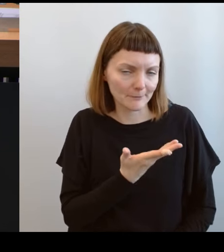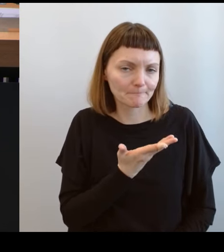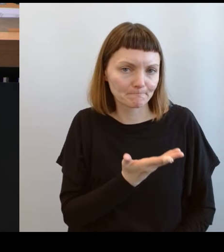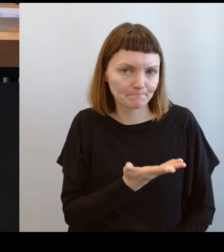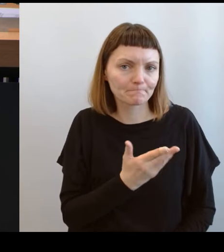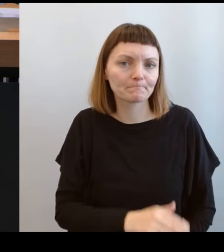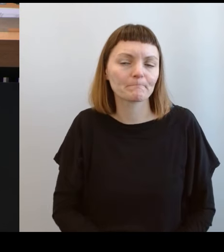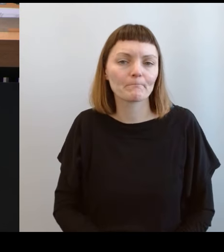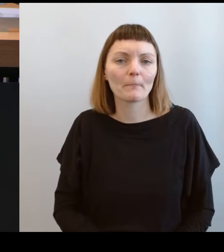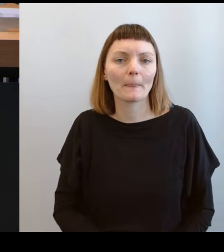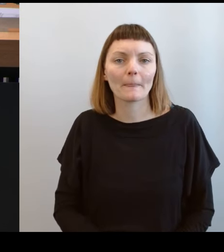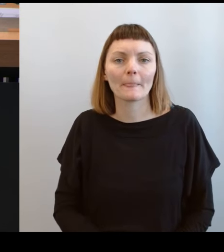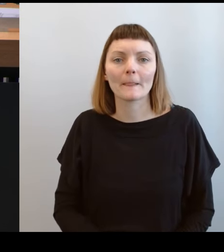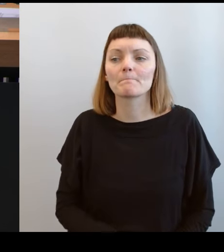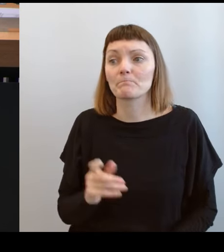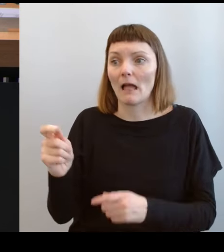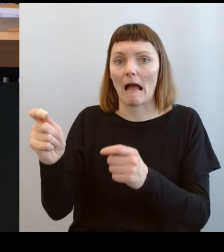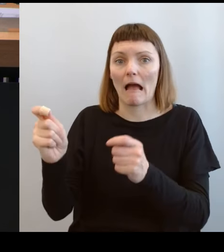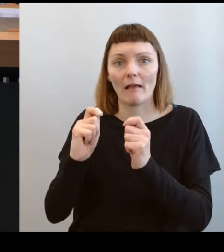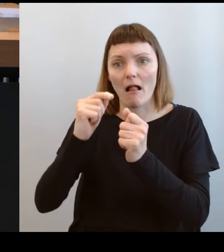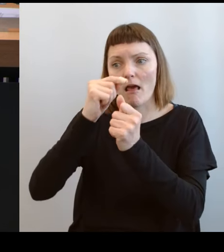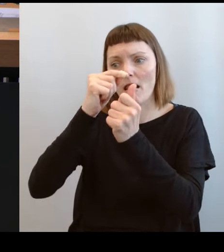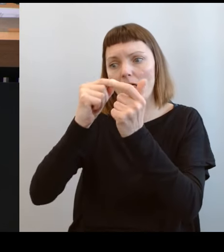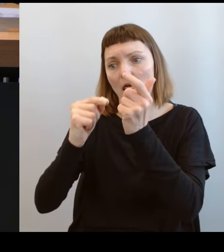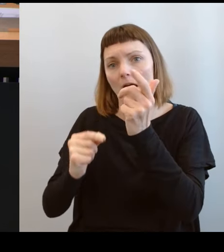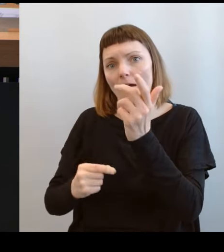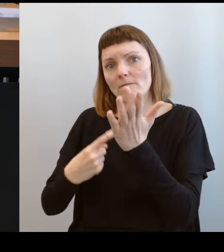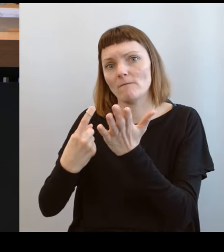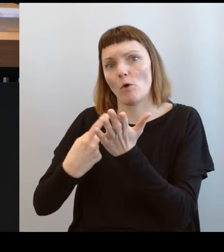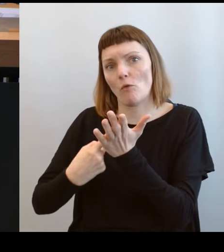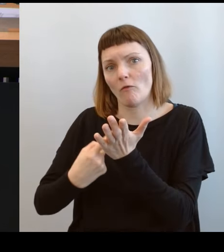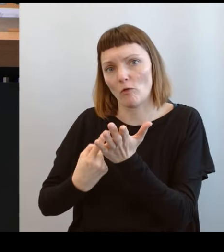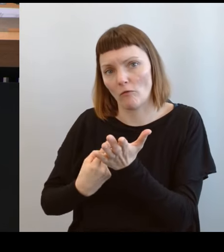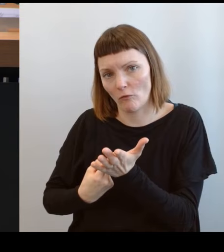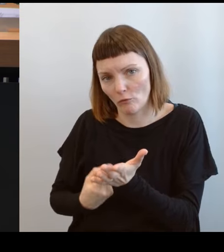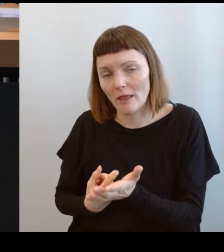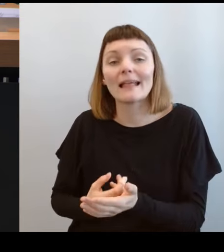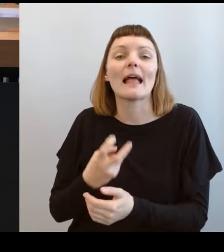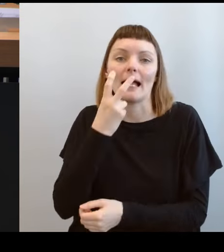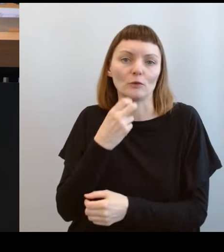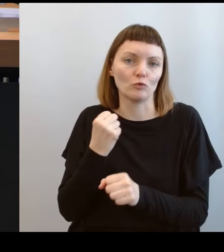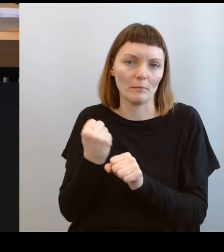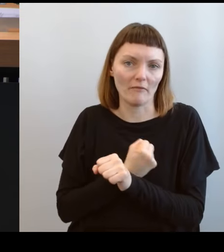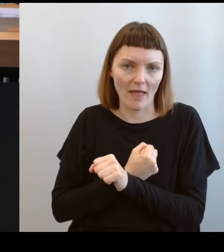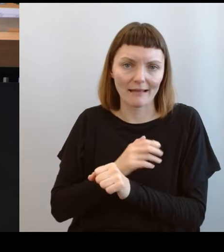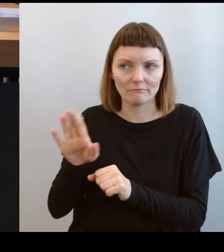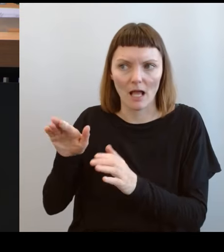Azubiwerk alles leisten soll. Aber es gibt ja bereits viele Strukturen in Berlin, die Auszubildenden helfen,